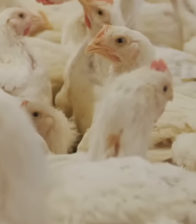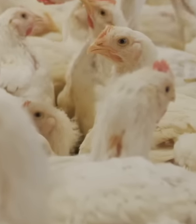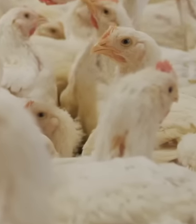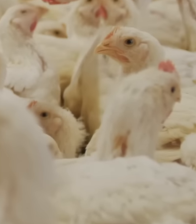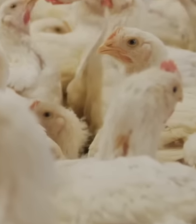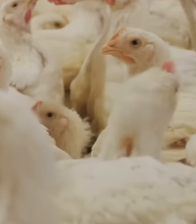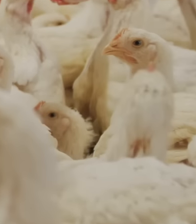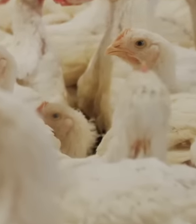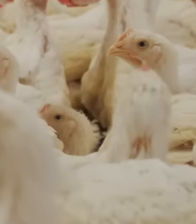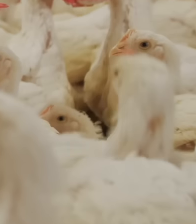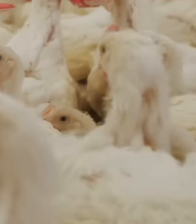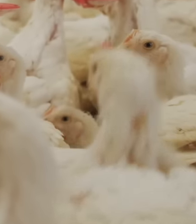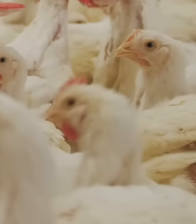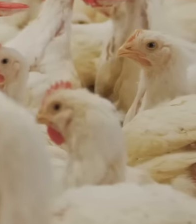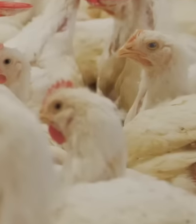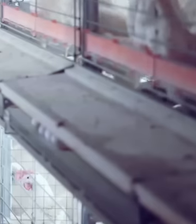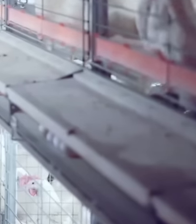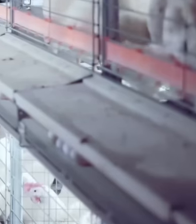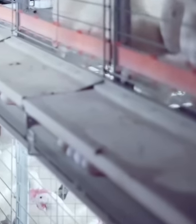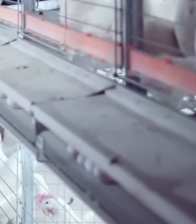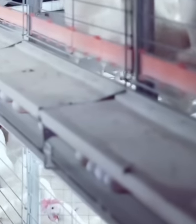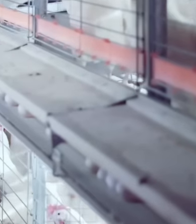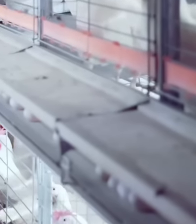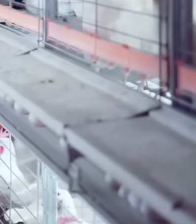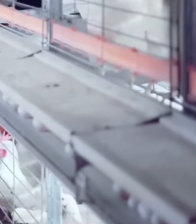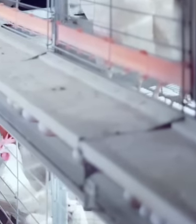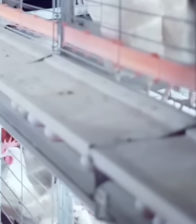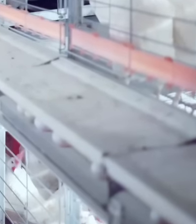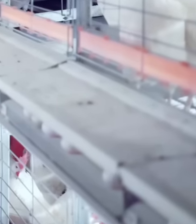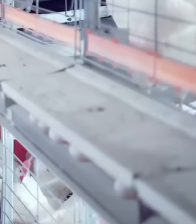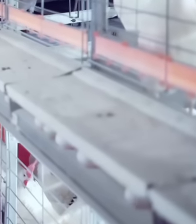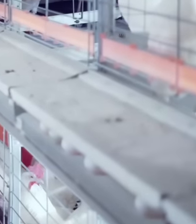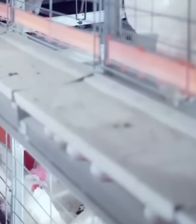Cuando una empresa de este calibre inyecta tal cantidad de capital, está enviando un